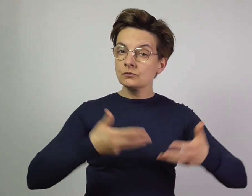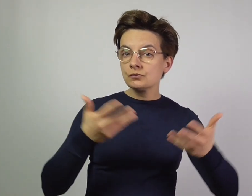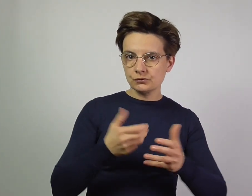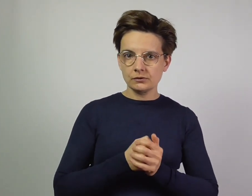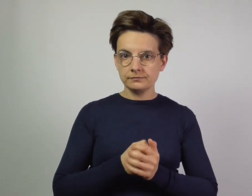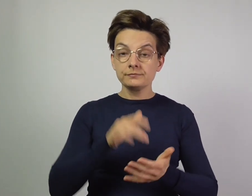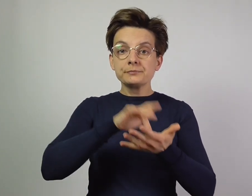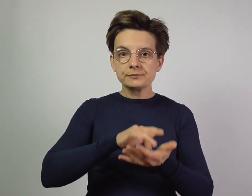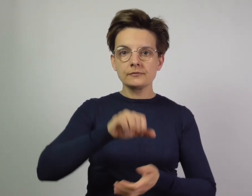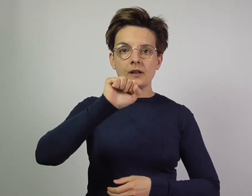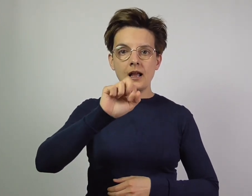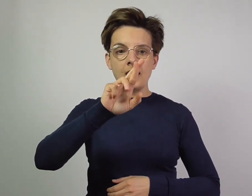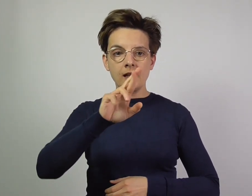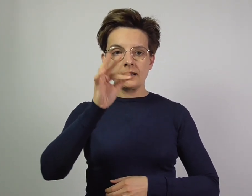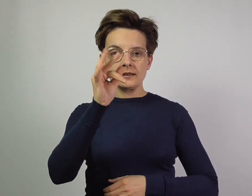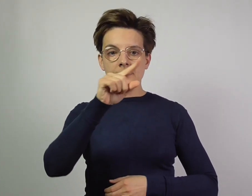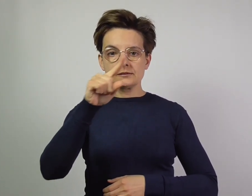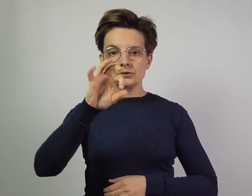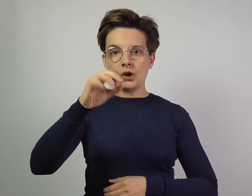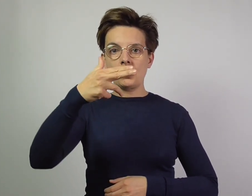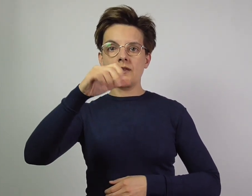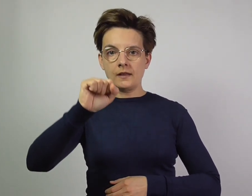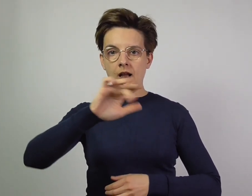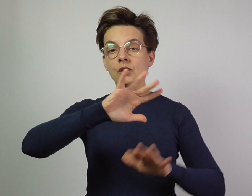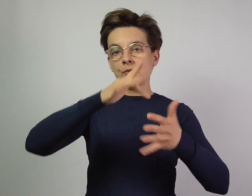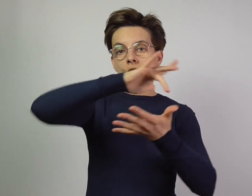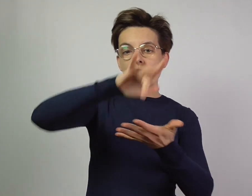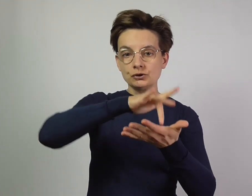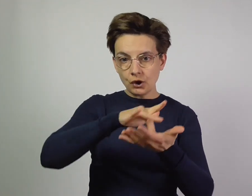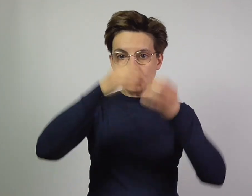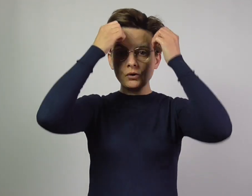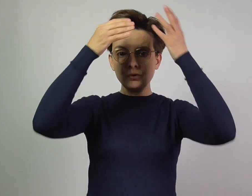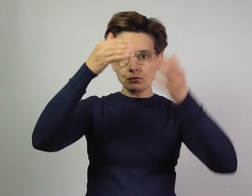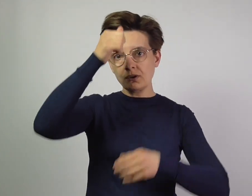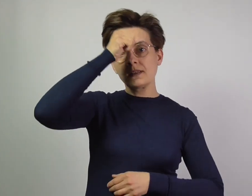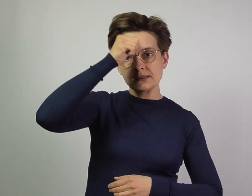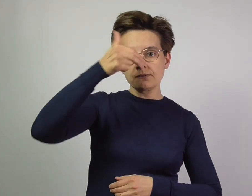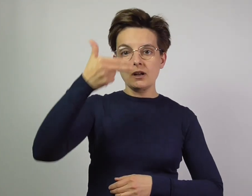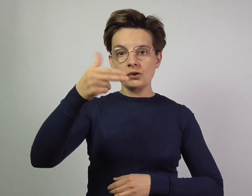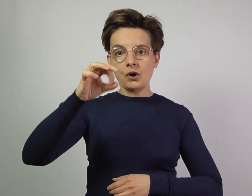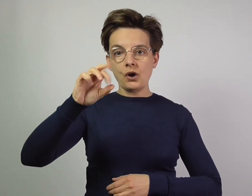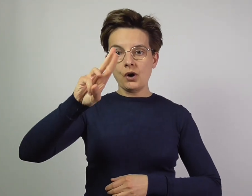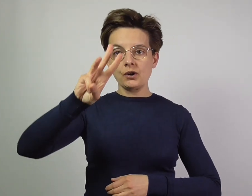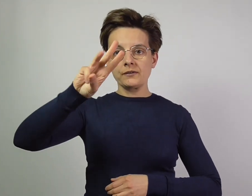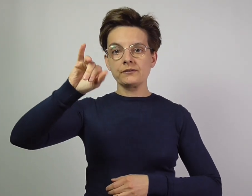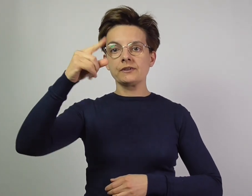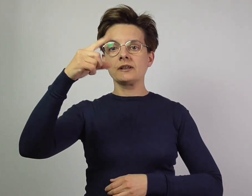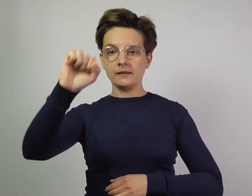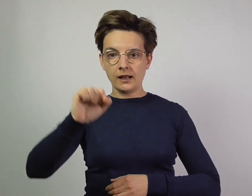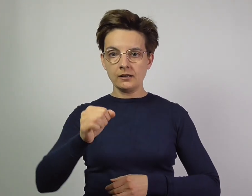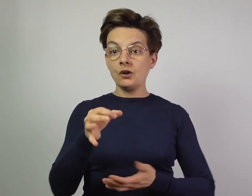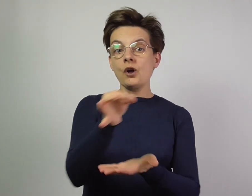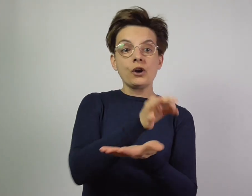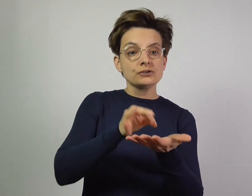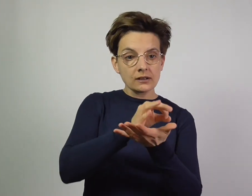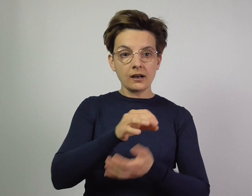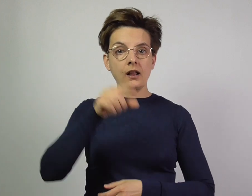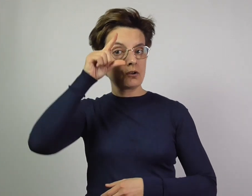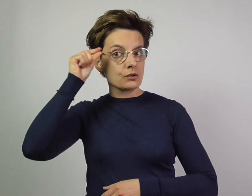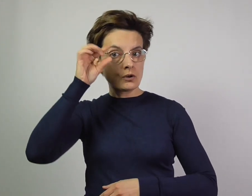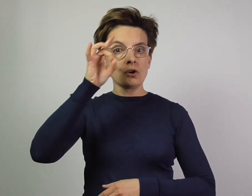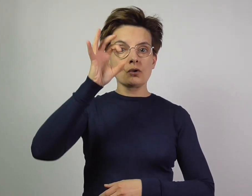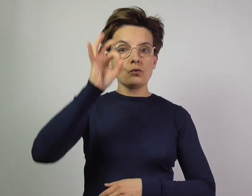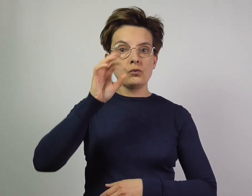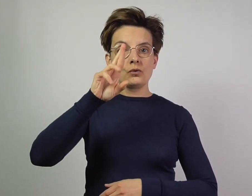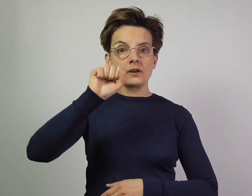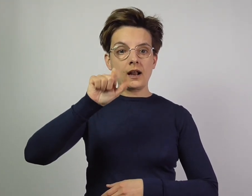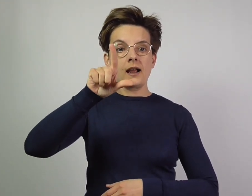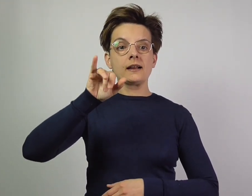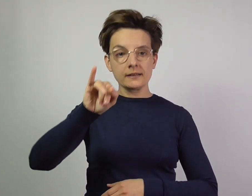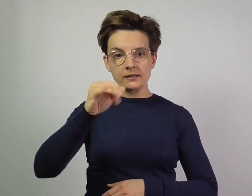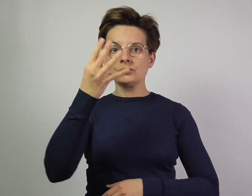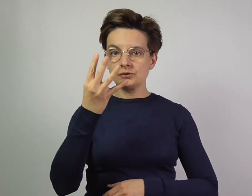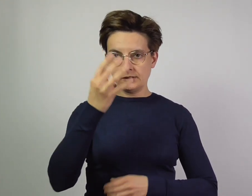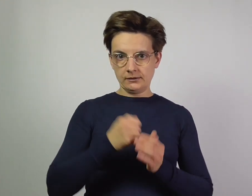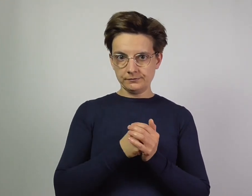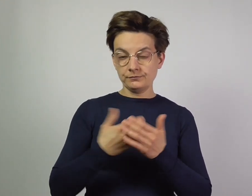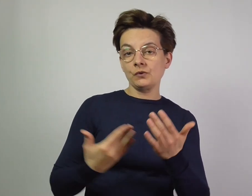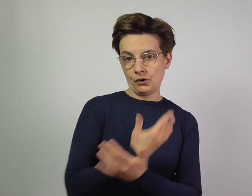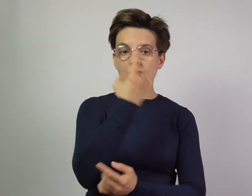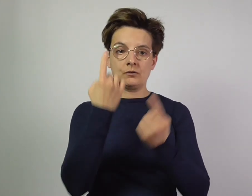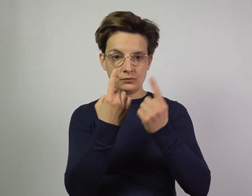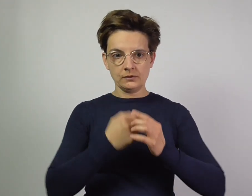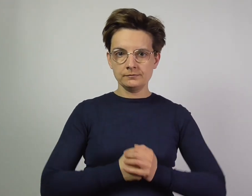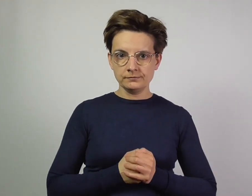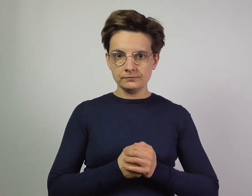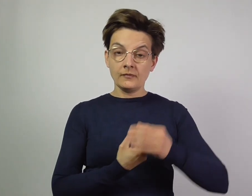Gdzie? W ARTzonie Ośrodka Kultury Norwida na os. Górali 4 w Nowej Hucie